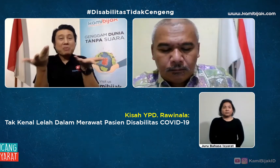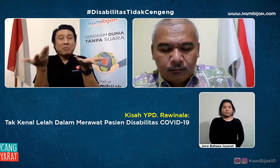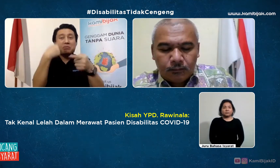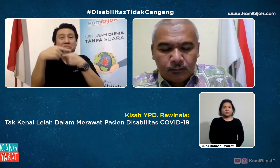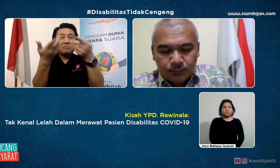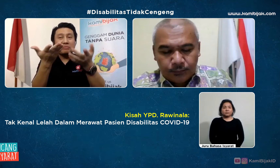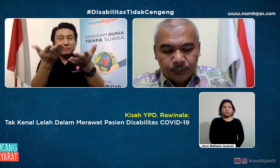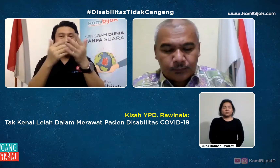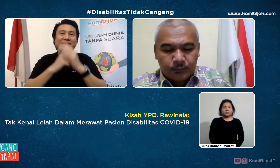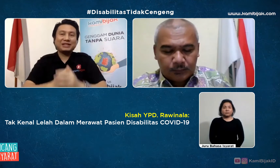atau bagaimana?